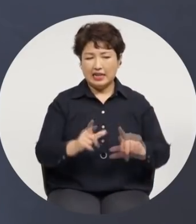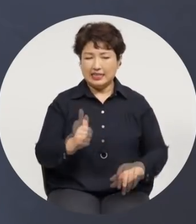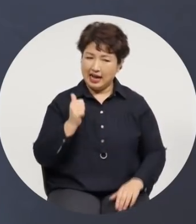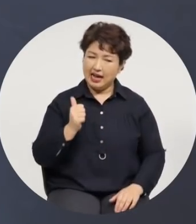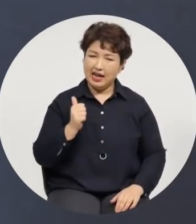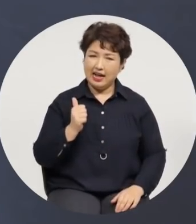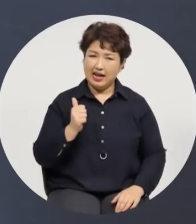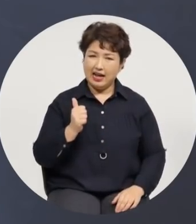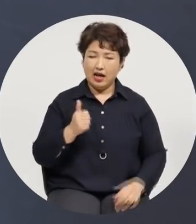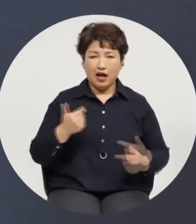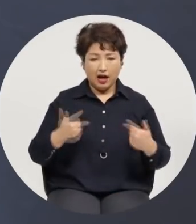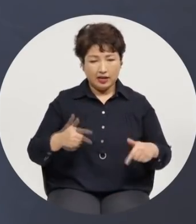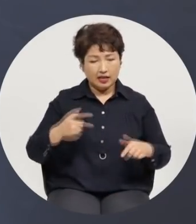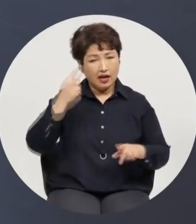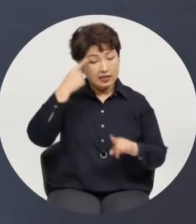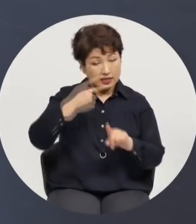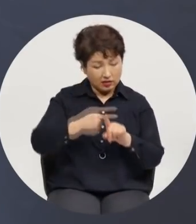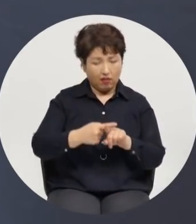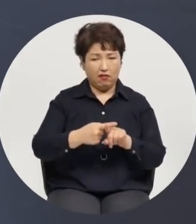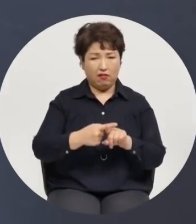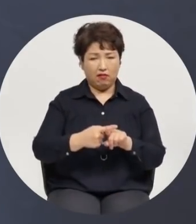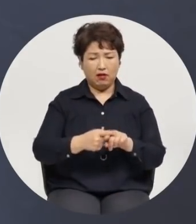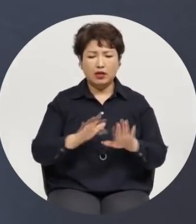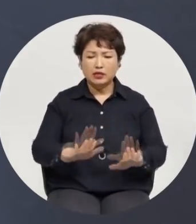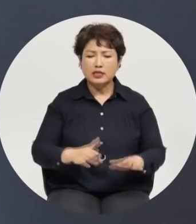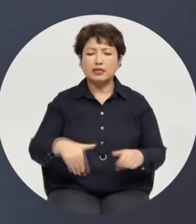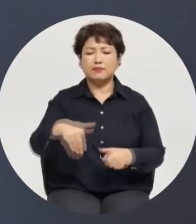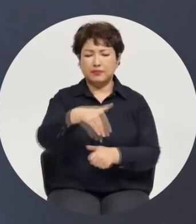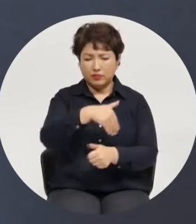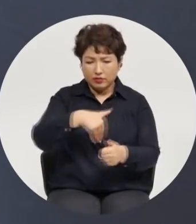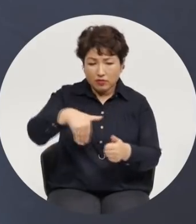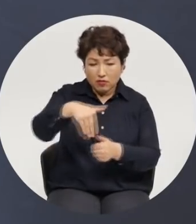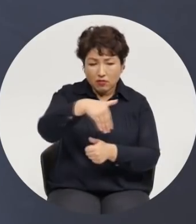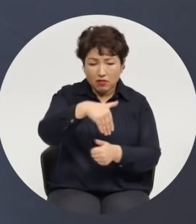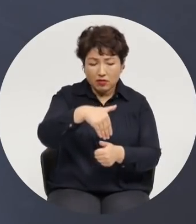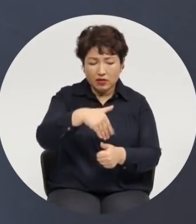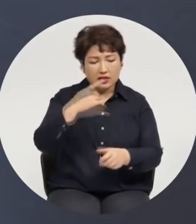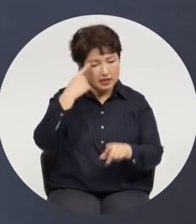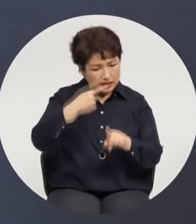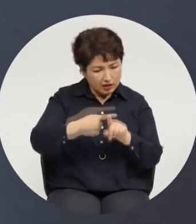이렇게 항상 지금 주어진 조건을 긍정적으로 보고